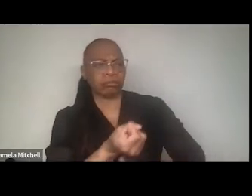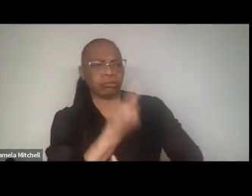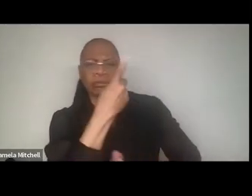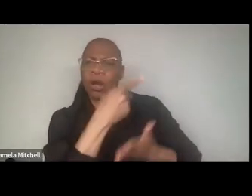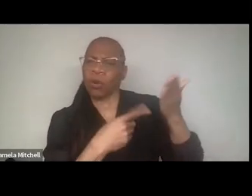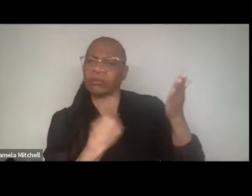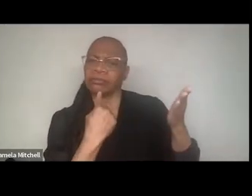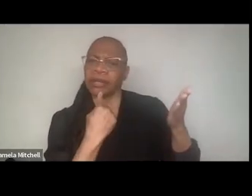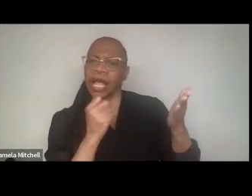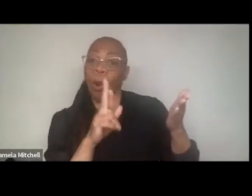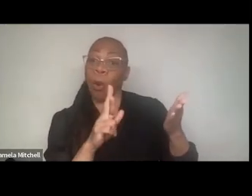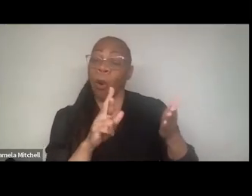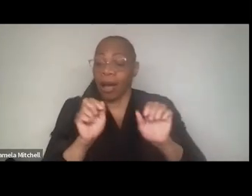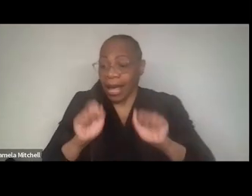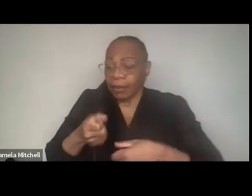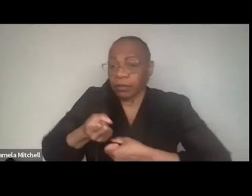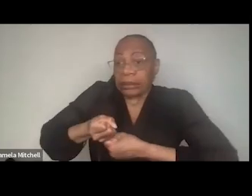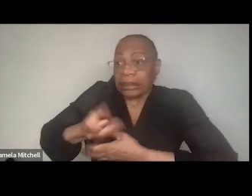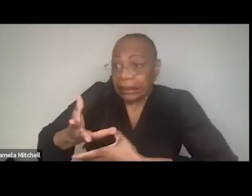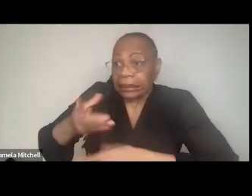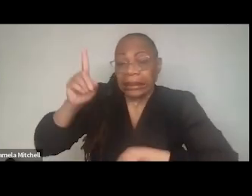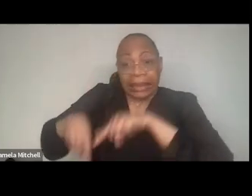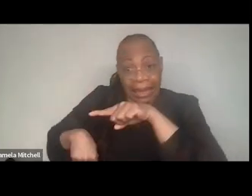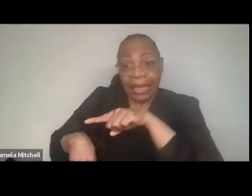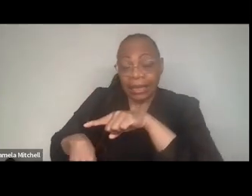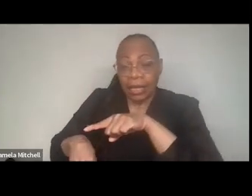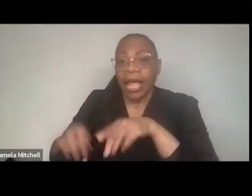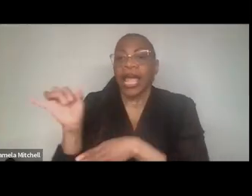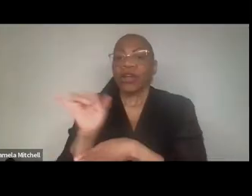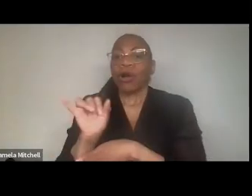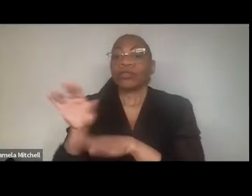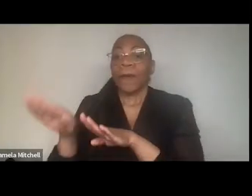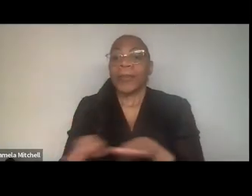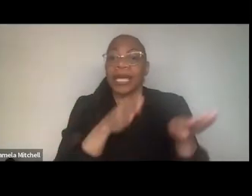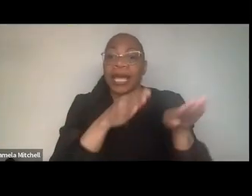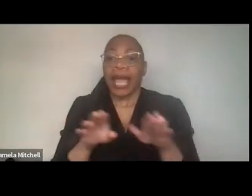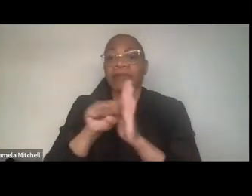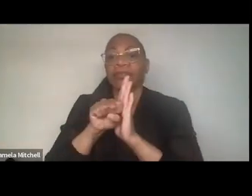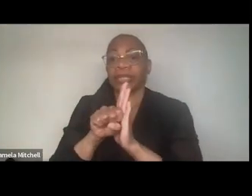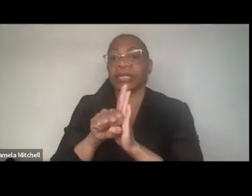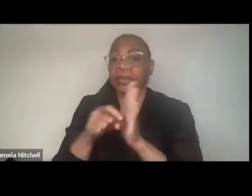como para poder expresar lo que necesitan expresar. Y en términos de síntomas conductuales que pueden persistir a largo plazo,